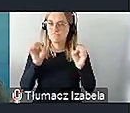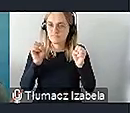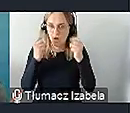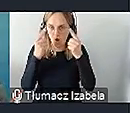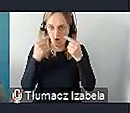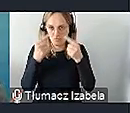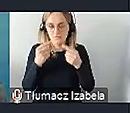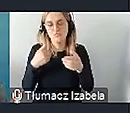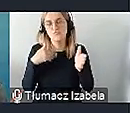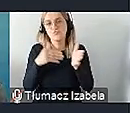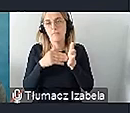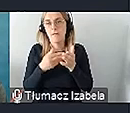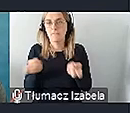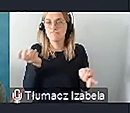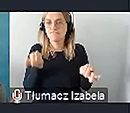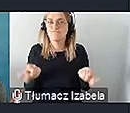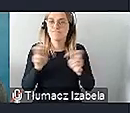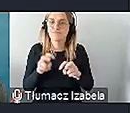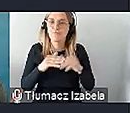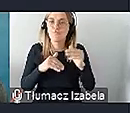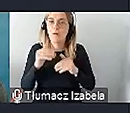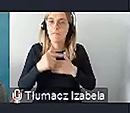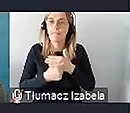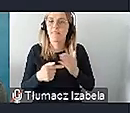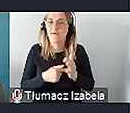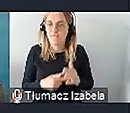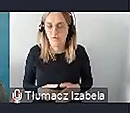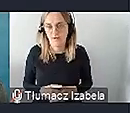Musimy zbudować pewną metaforę. Więc ja zacznę rysować...